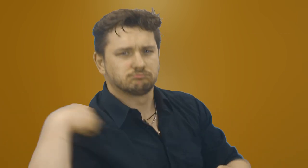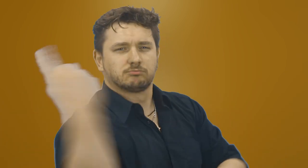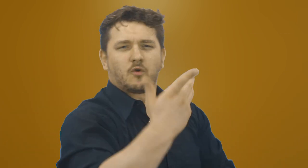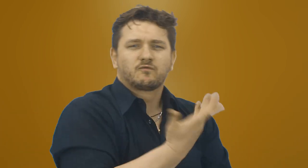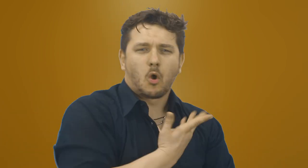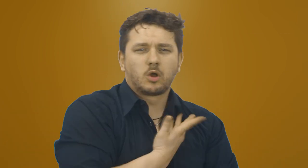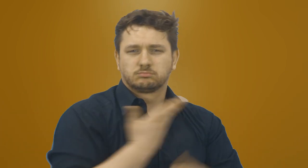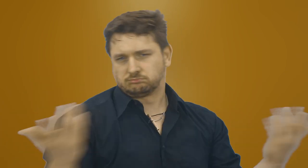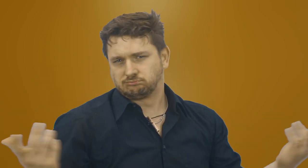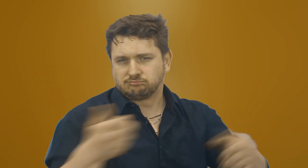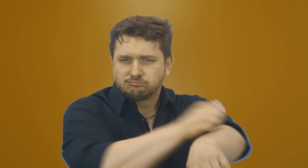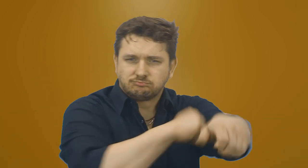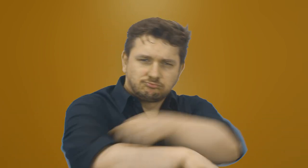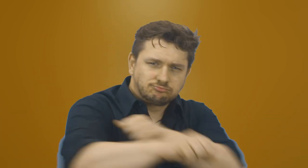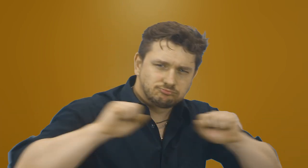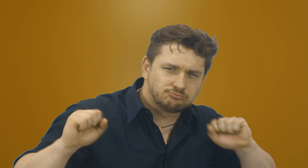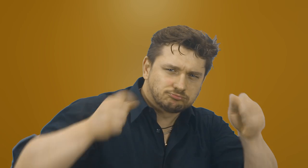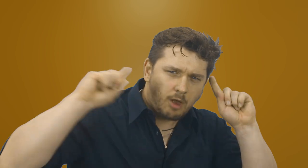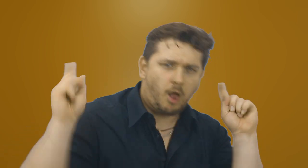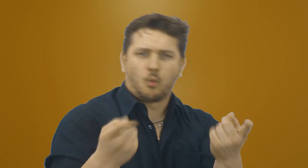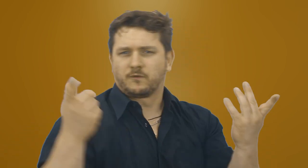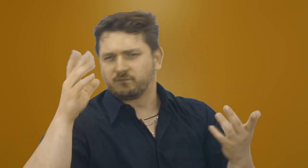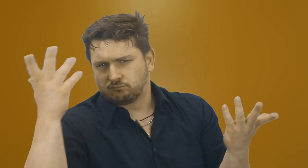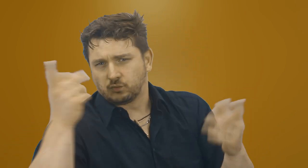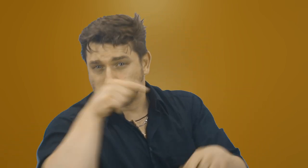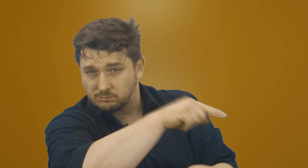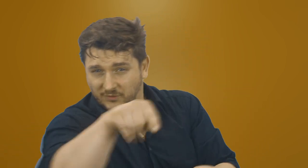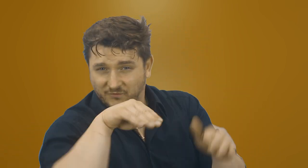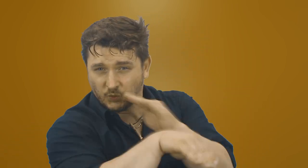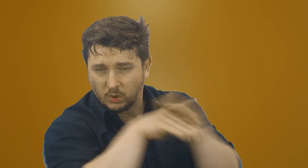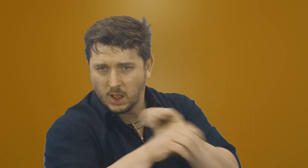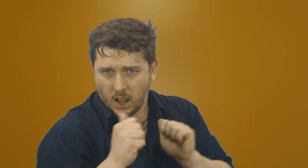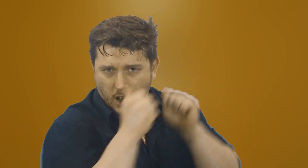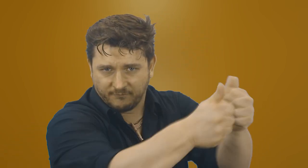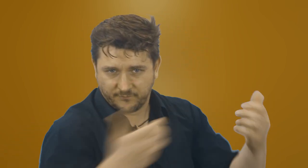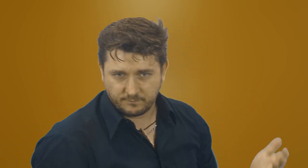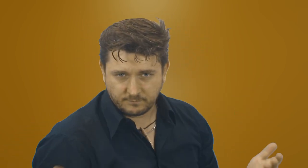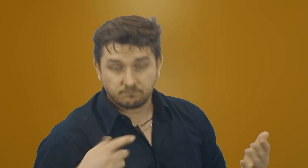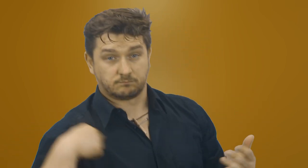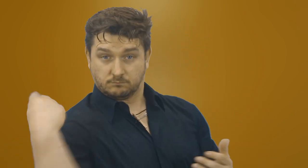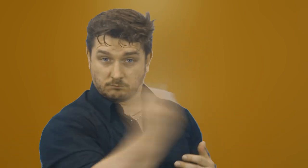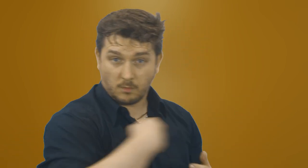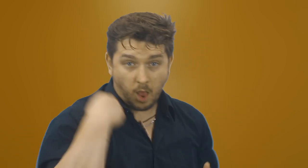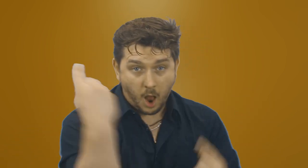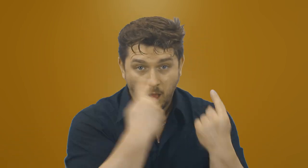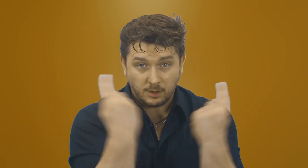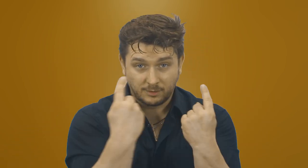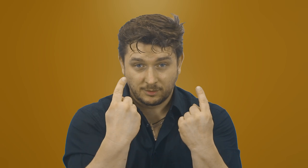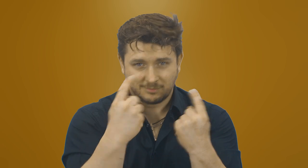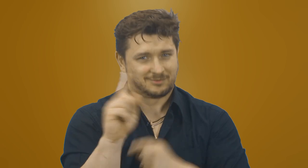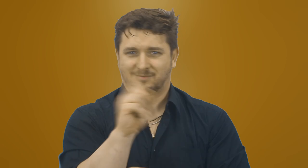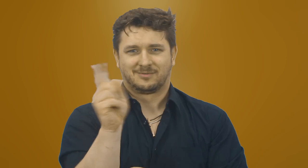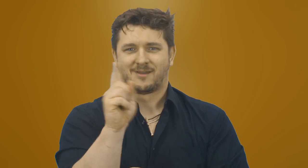Wir, das ZfK wollten auch uns engagieren und die tauben Flüchtlinge unterstützen. Wir sind aber nicht alleine.